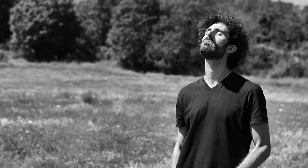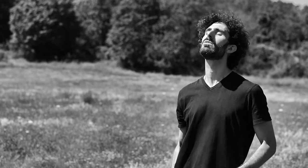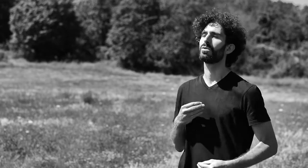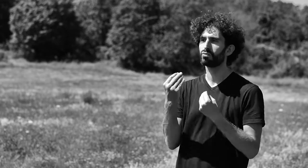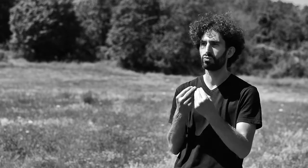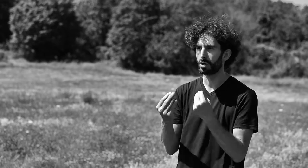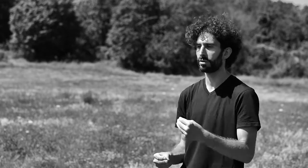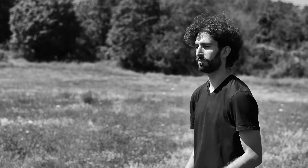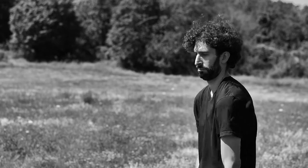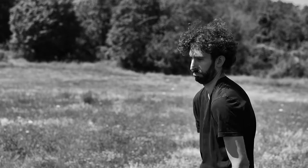Ou alors...